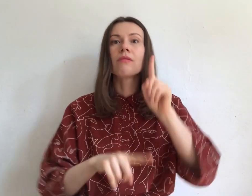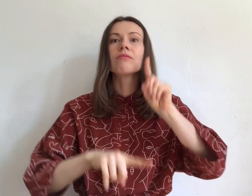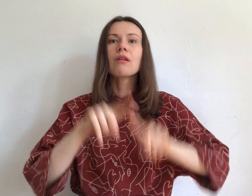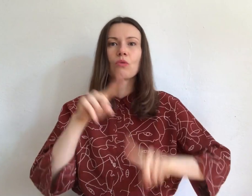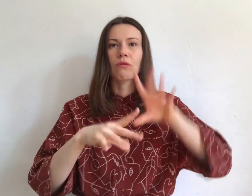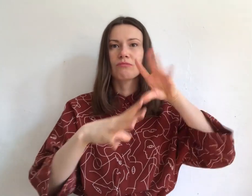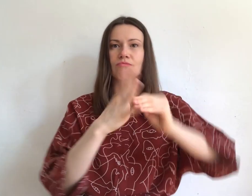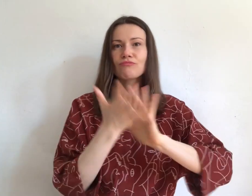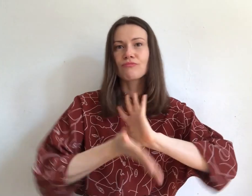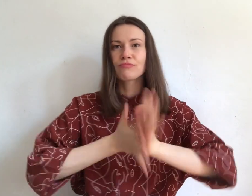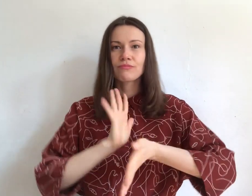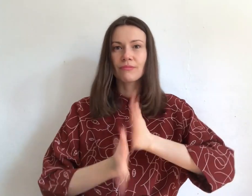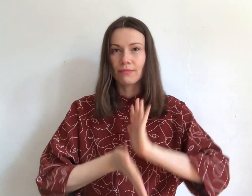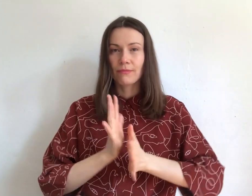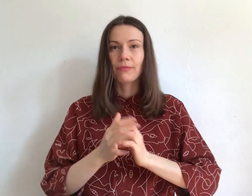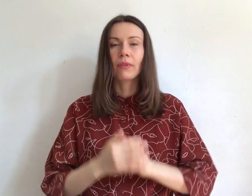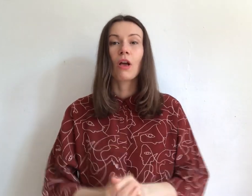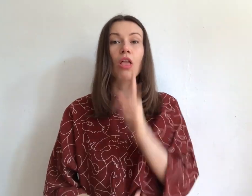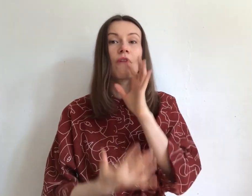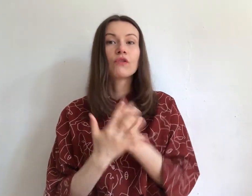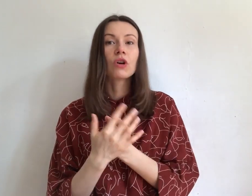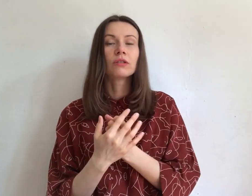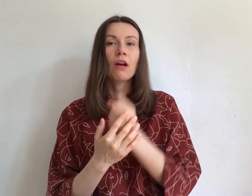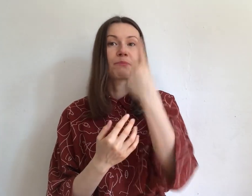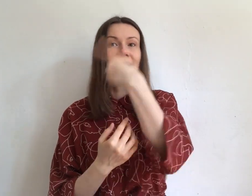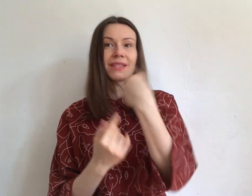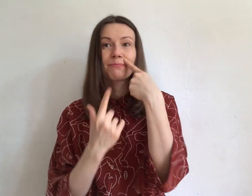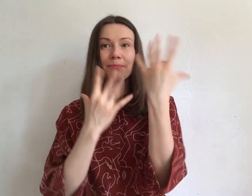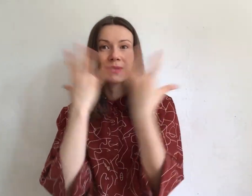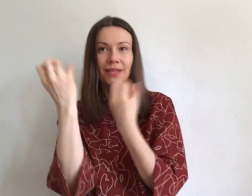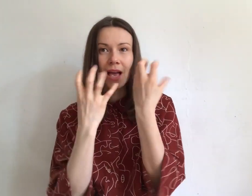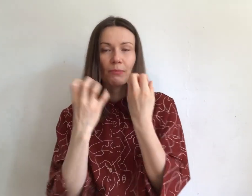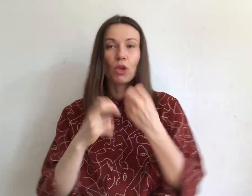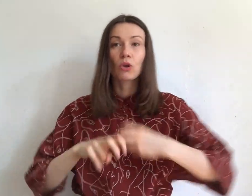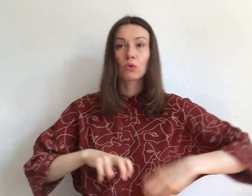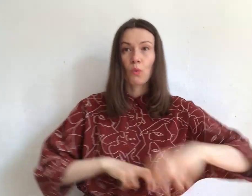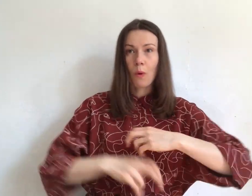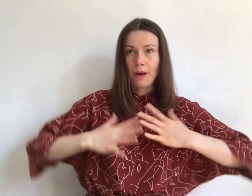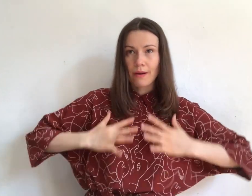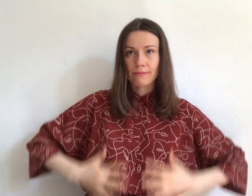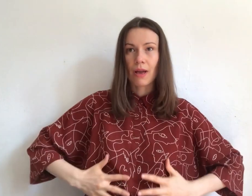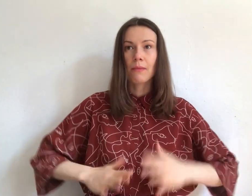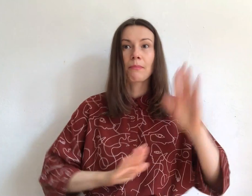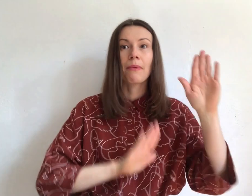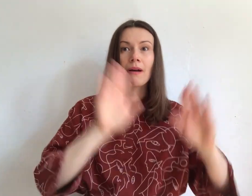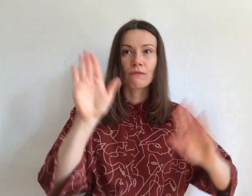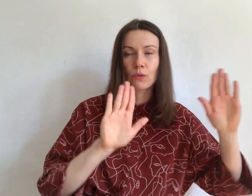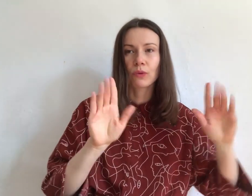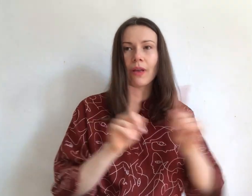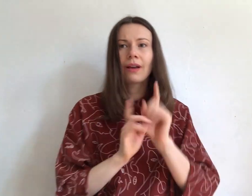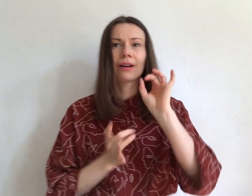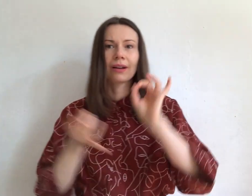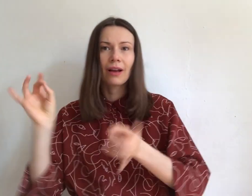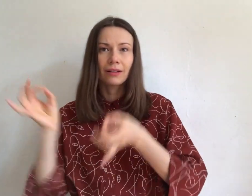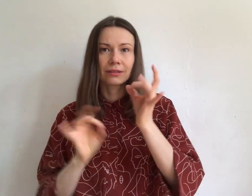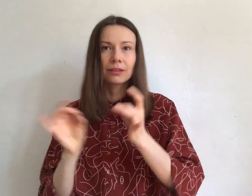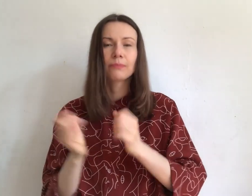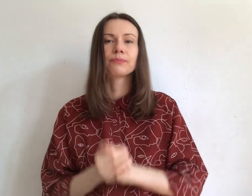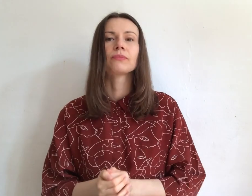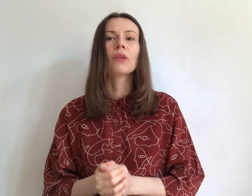w naturalnym języku migowym, ze wykorzystaniem mimiki twarzy, ruchu ciała, pantomimy, gestów,